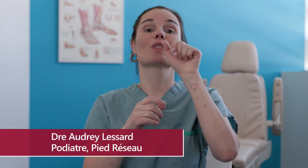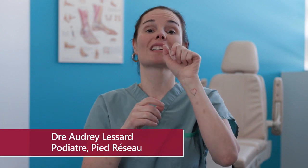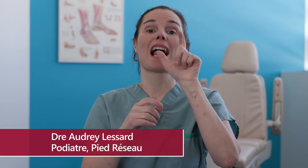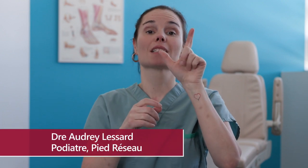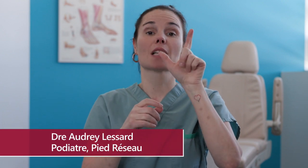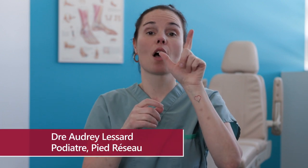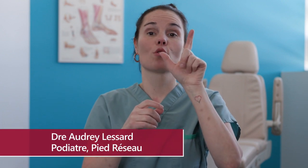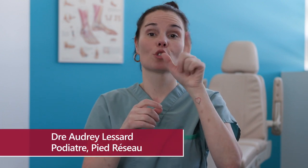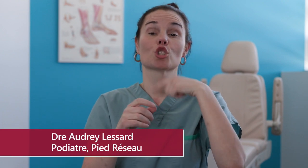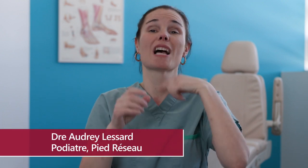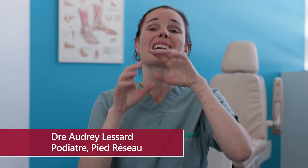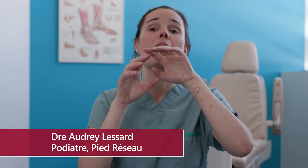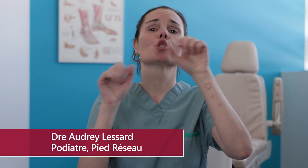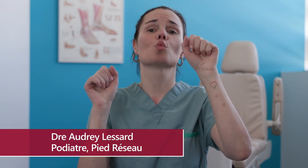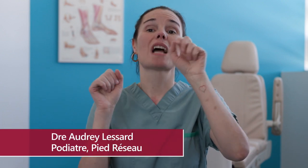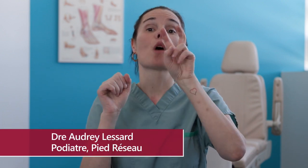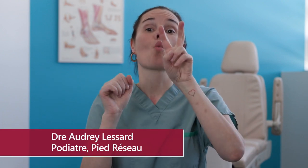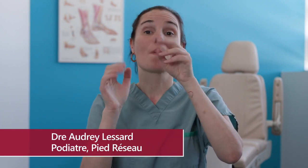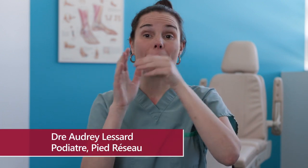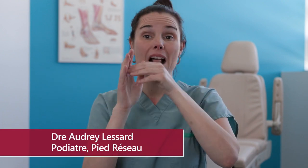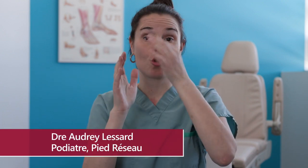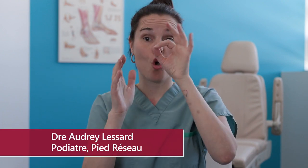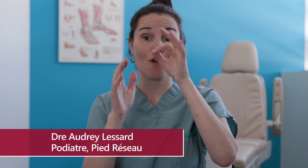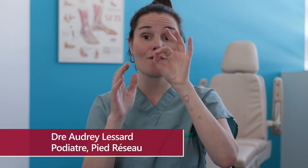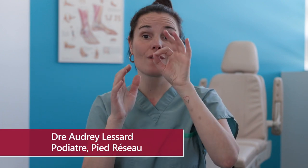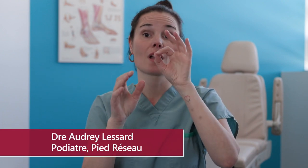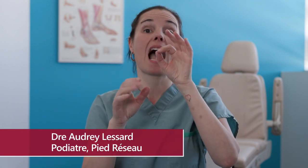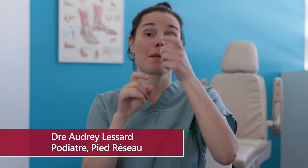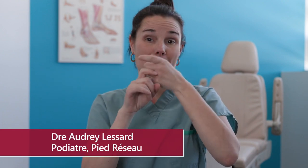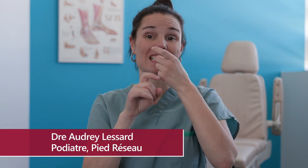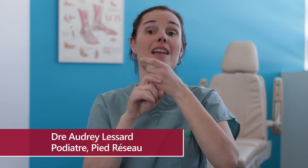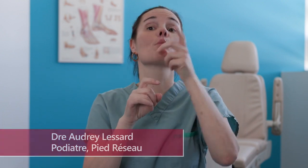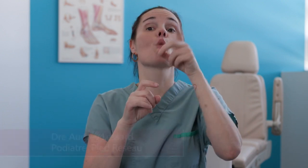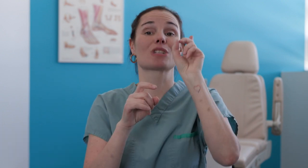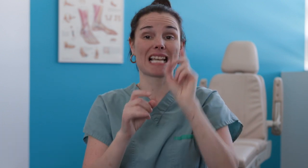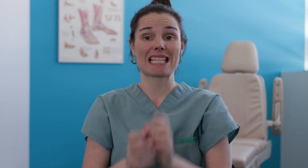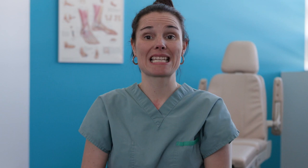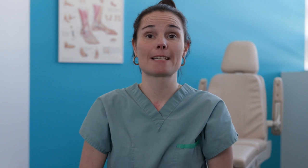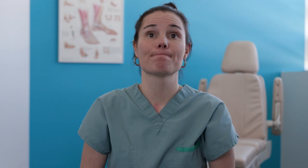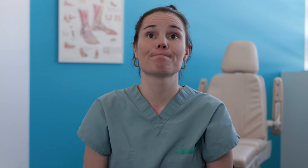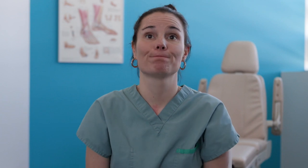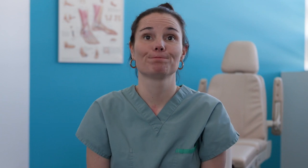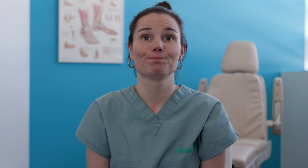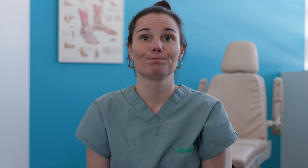Je suis Dre Audrey Lessard. J'ai gradué en 2009 en médecine podiatrique.